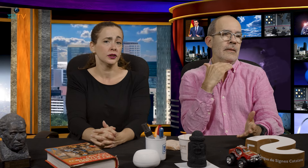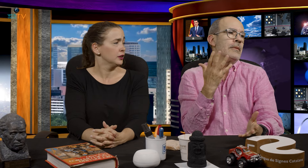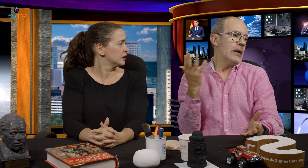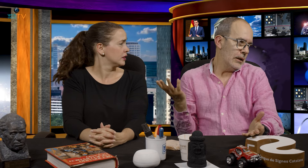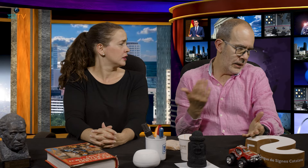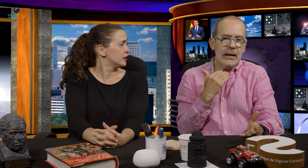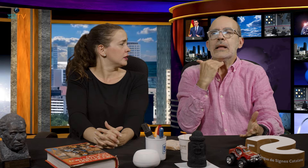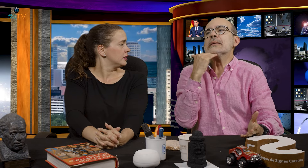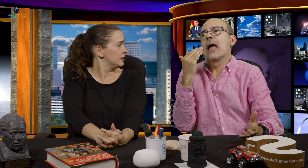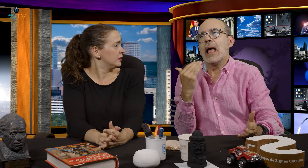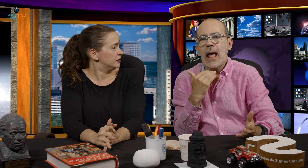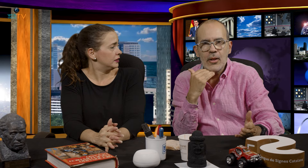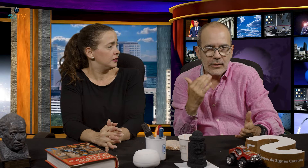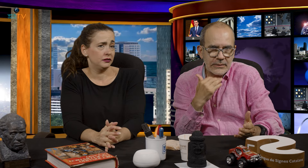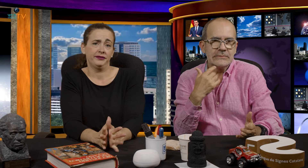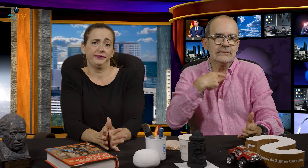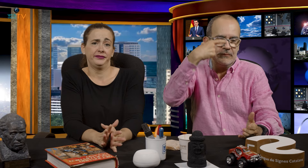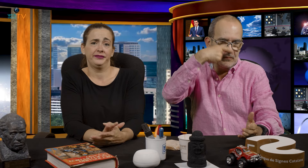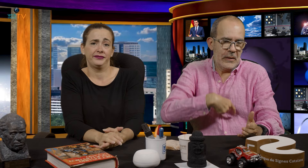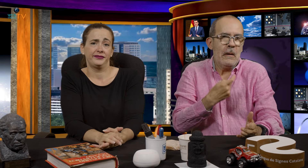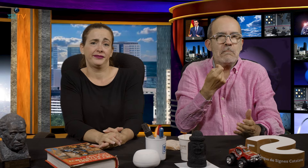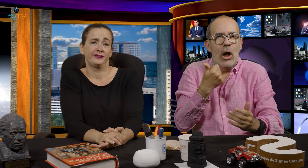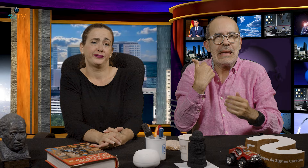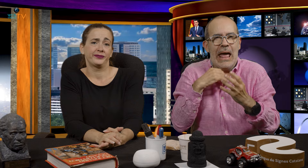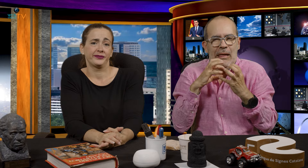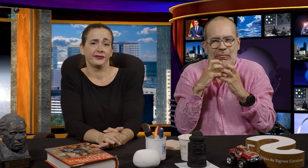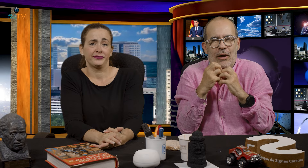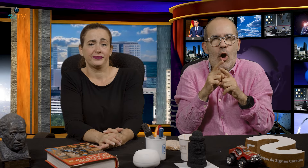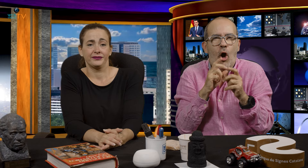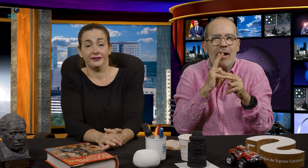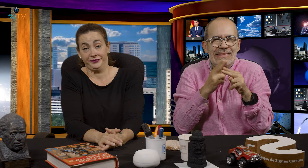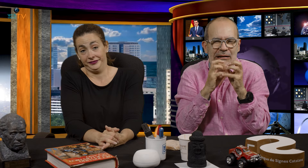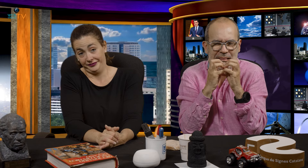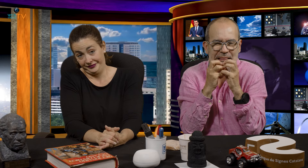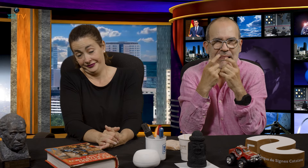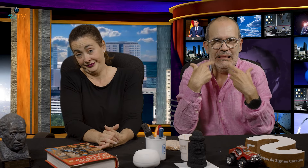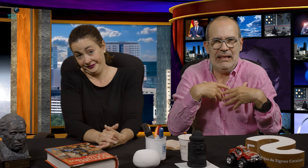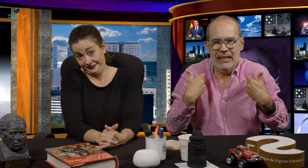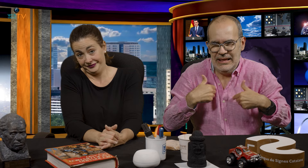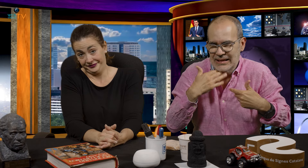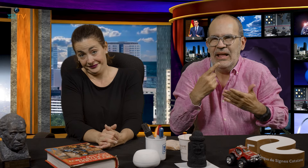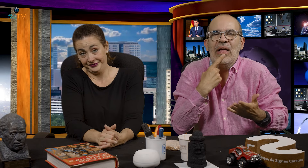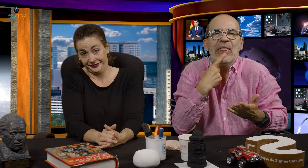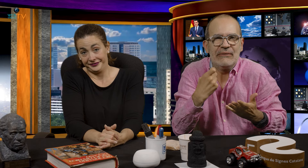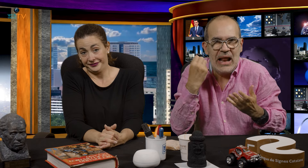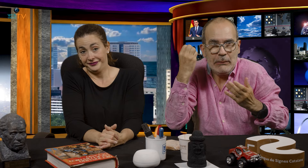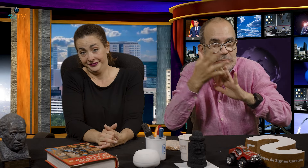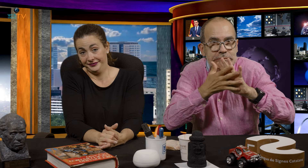Ya lo sé… ya lo sé… ya sé que estoy algo oxidado y que eso dificulta aprender,